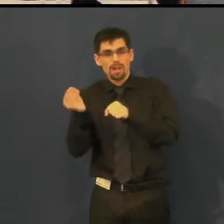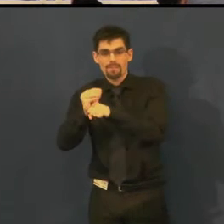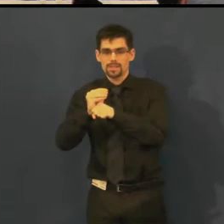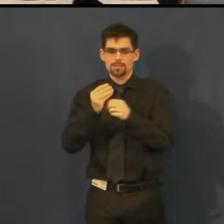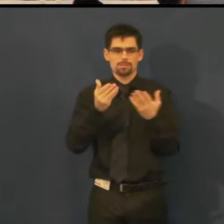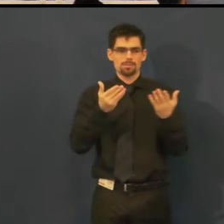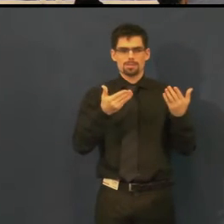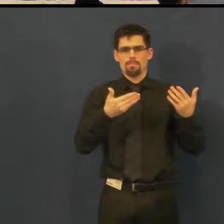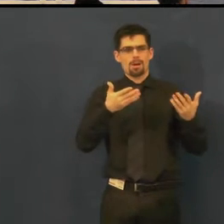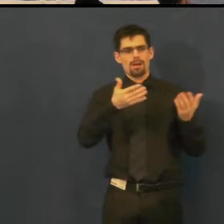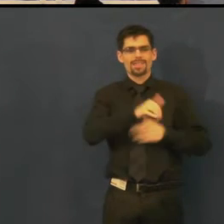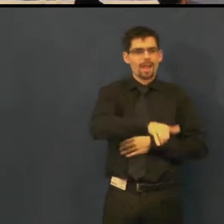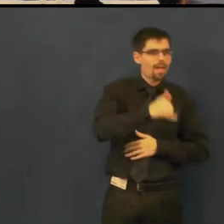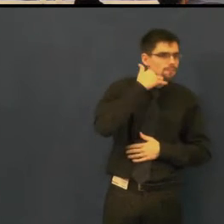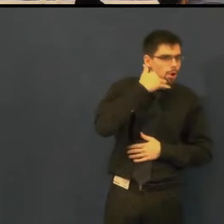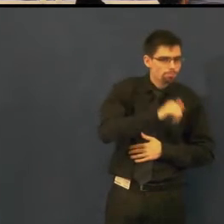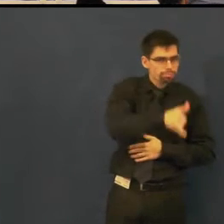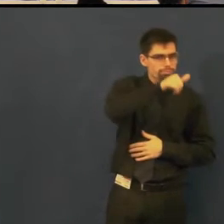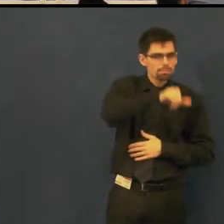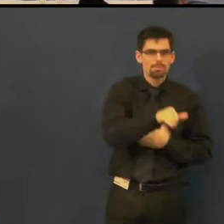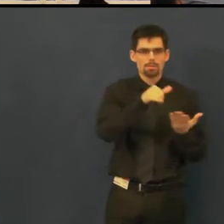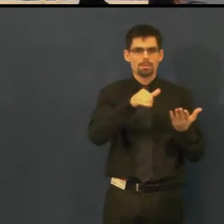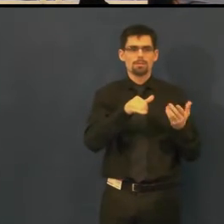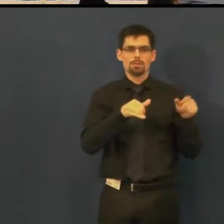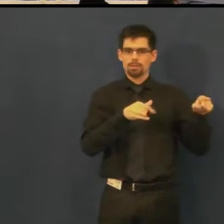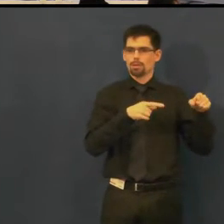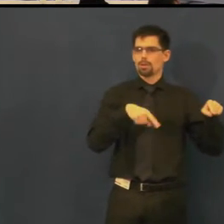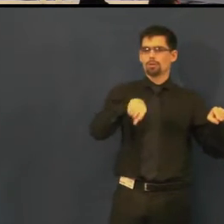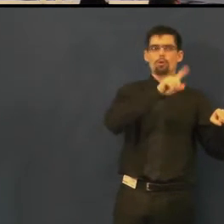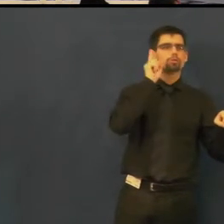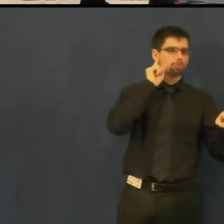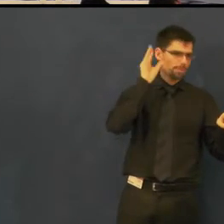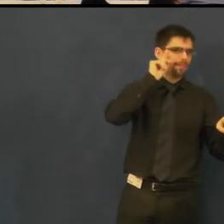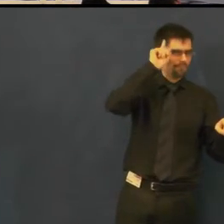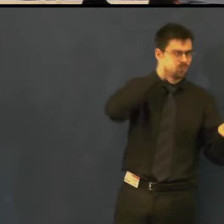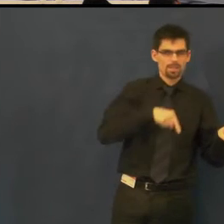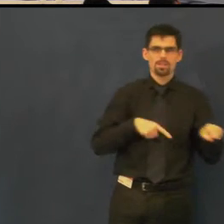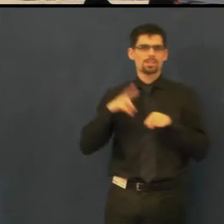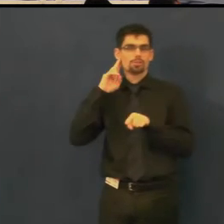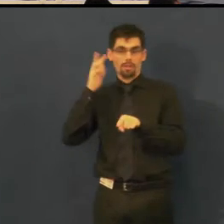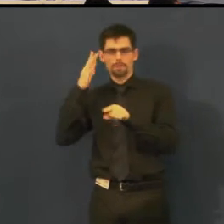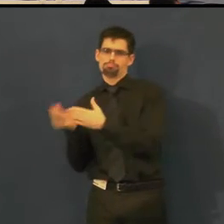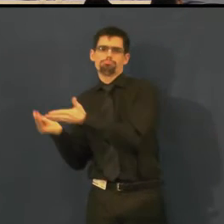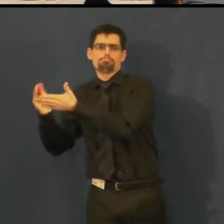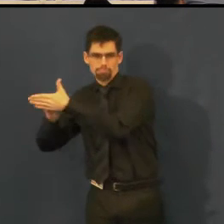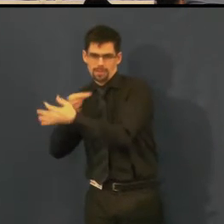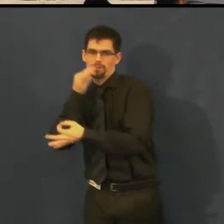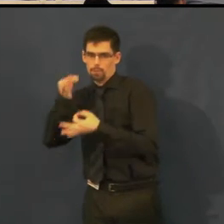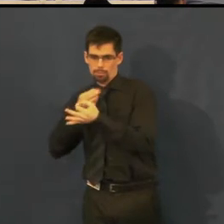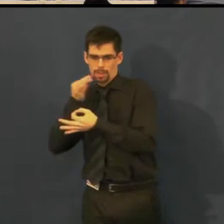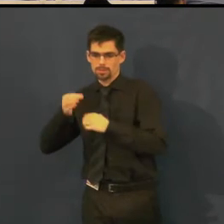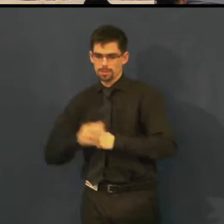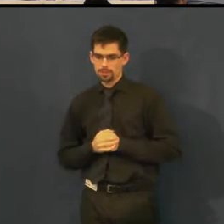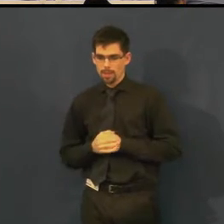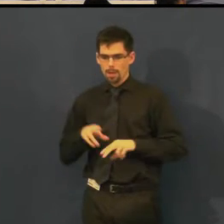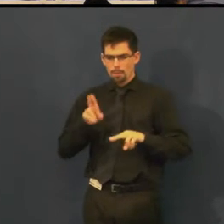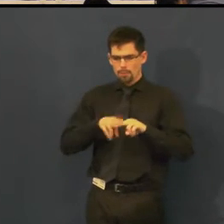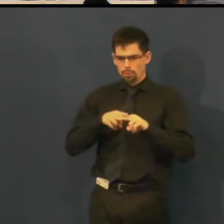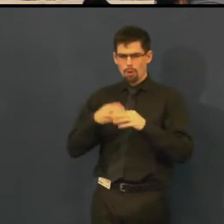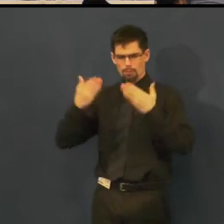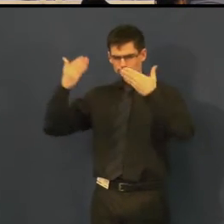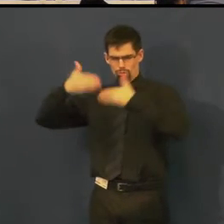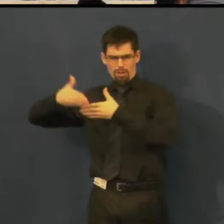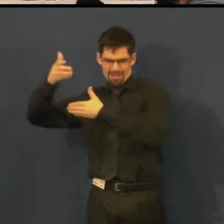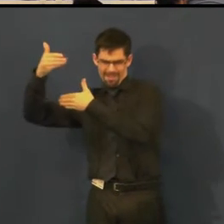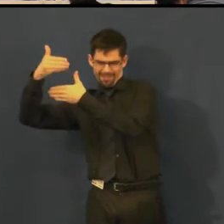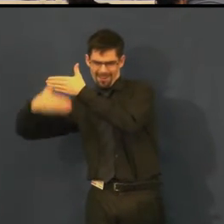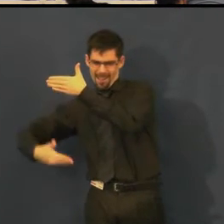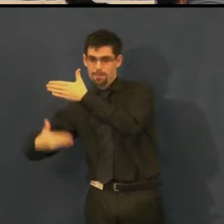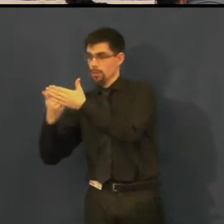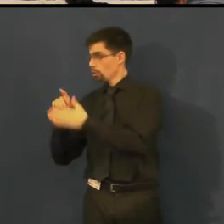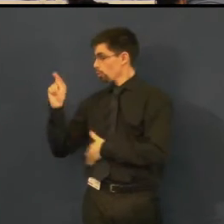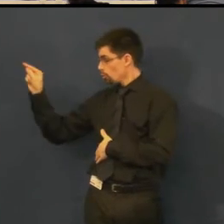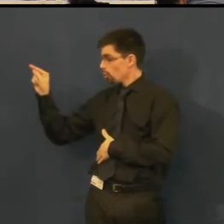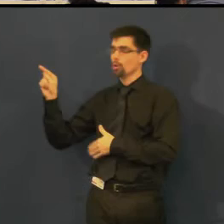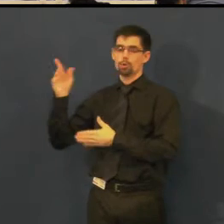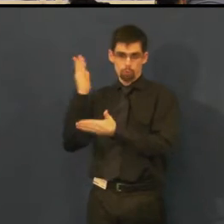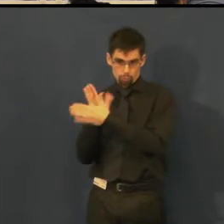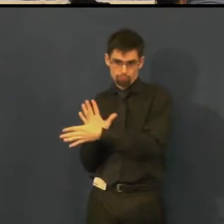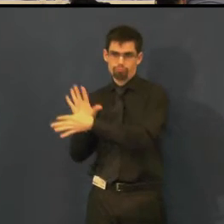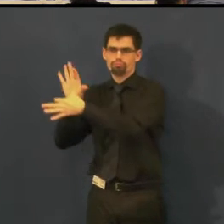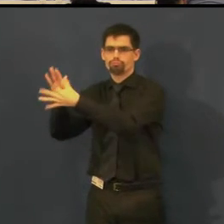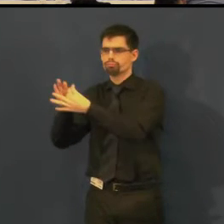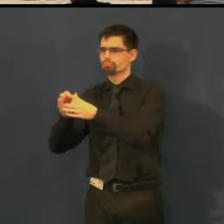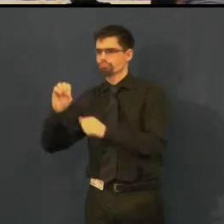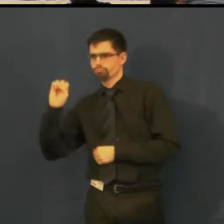a co vidíte s černým podkladem, to je to, co potom vidí diváci přímo nad tím jevištěm.